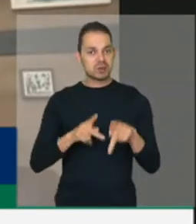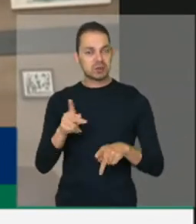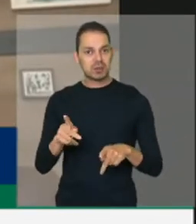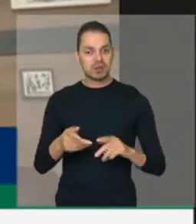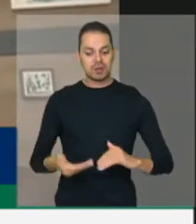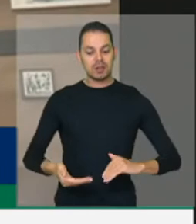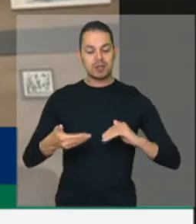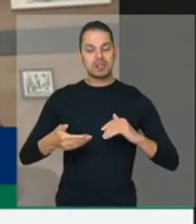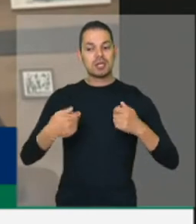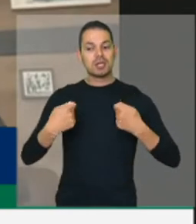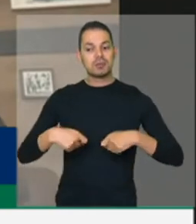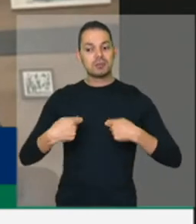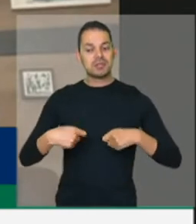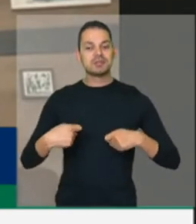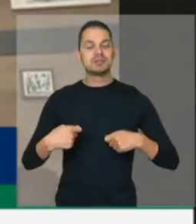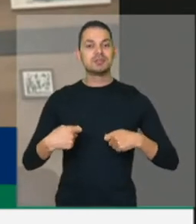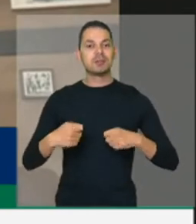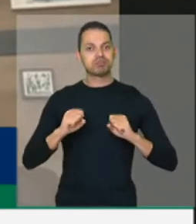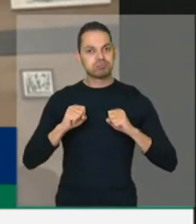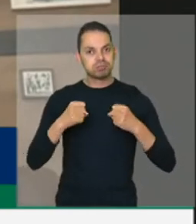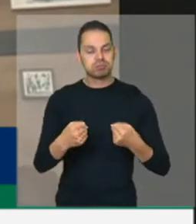CONGRESSO DEVERIA SE DEBRUÇAR SOBRE ESSA QUESTÃO PORQUE ELA SIM EU NÃO TENHO A MENOR